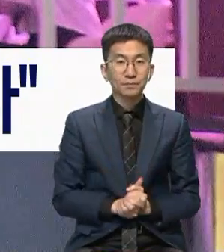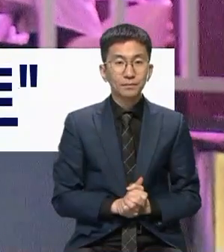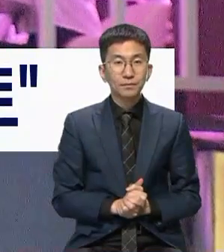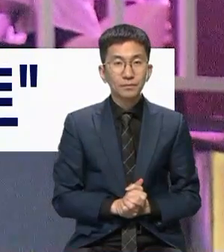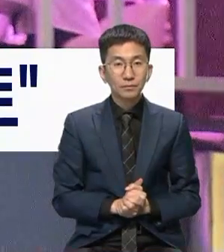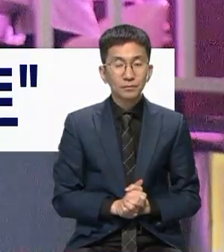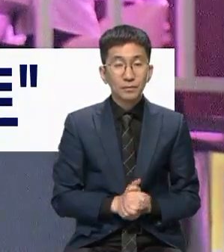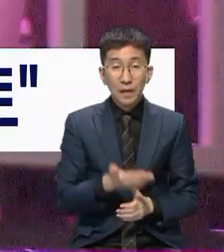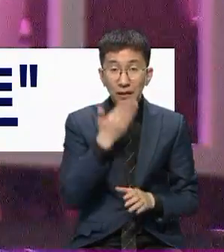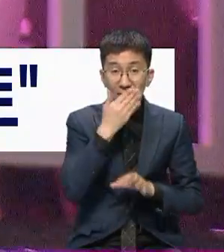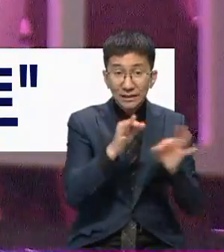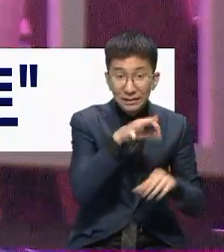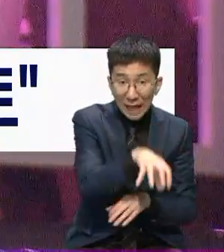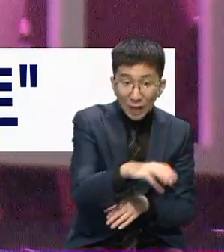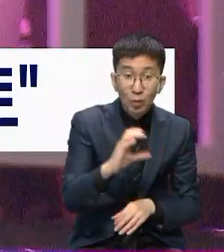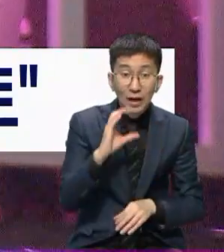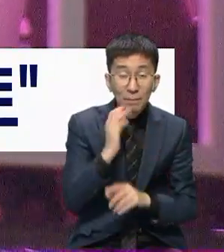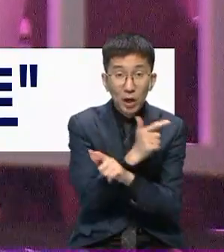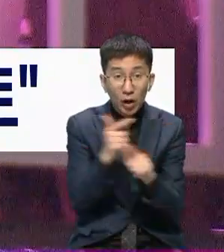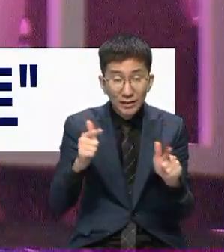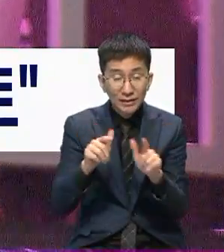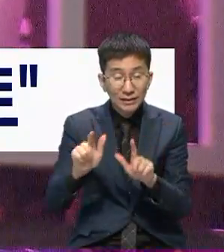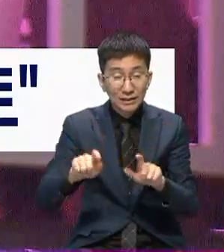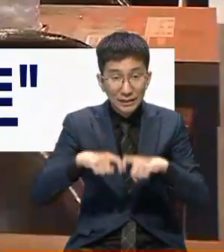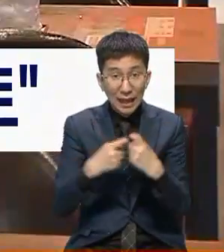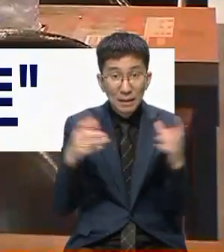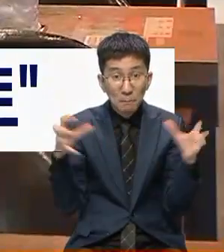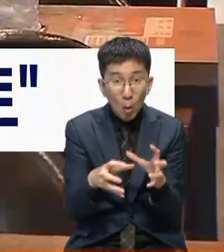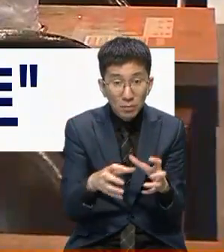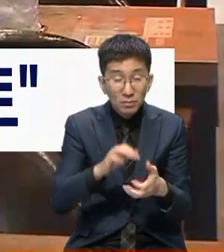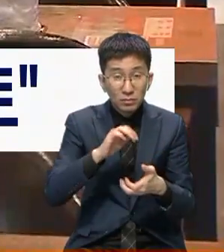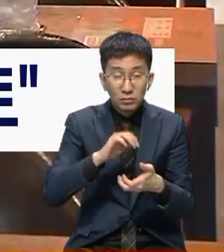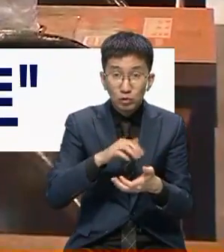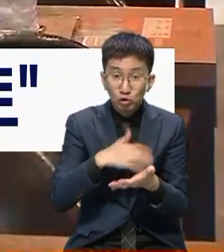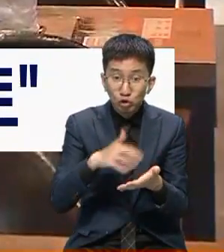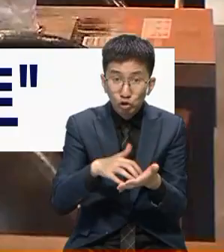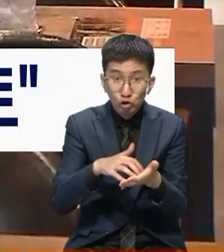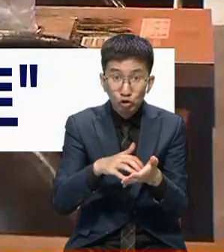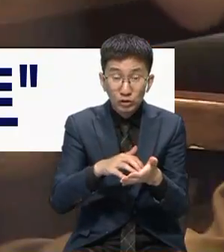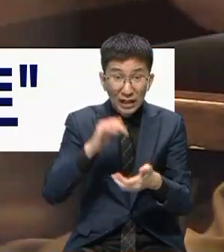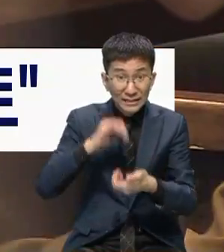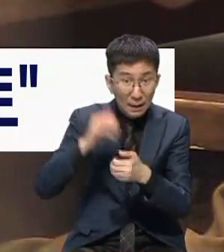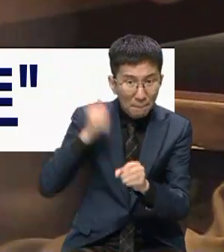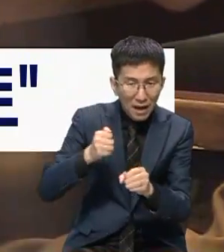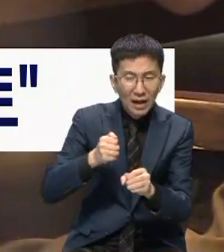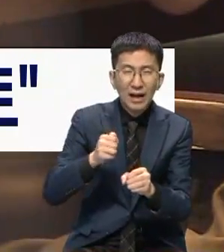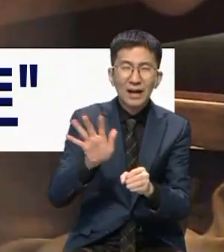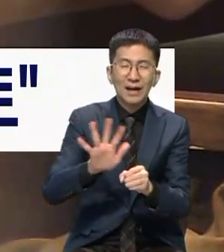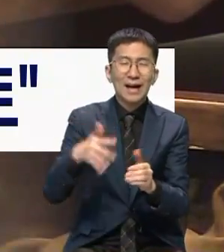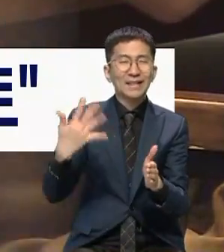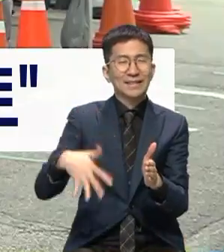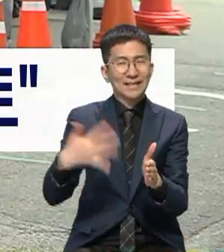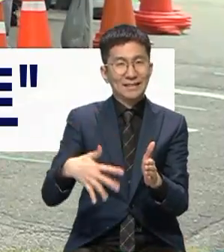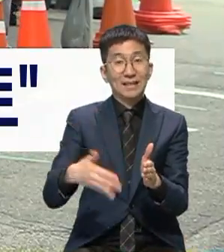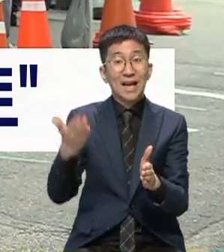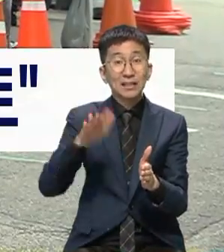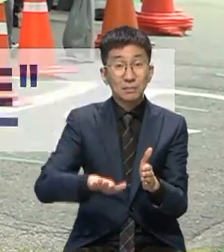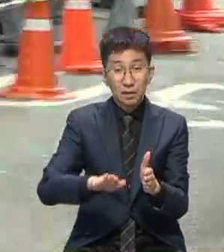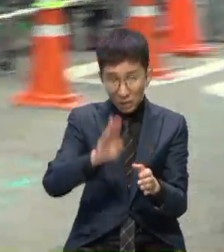정부는 식당과 카페의 사적 모임 인원이나 미접종자 모임 인원을 줄이는 방안을 일단 보류했습니다. 하지만 향후 확진 추세 등을 고려해 추가